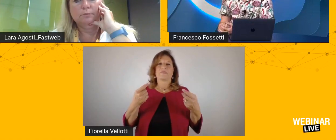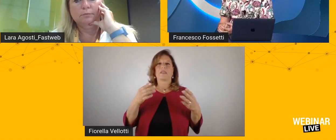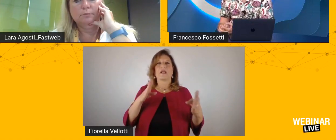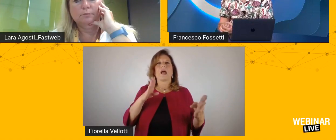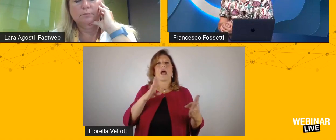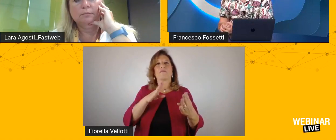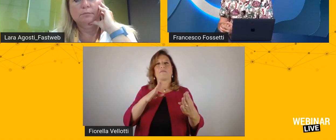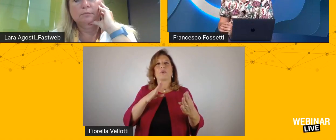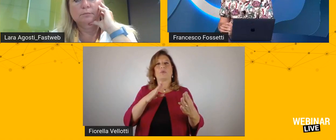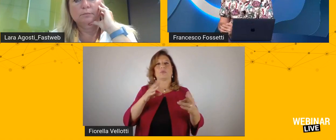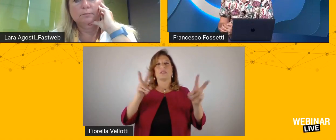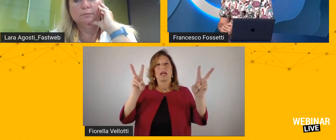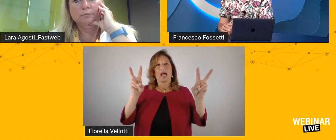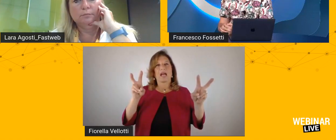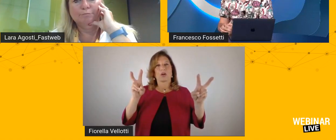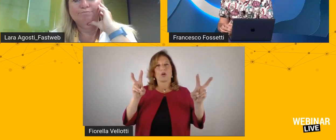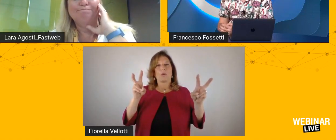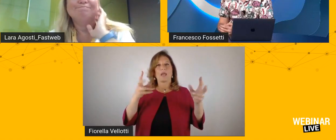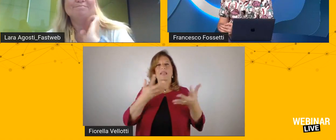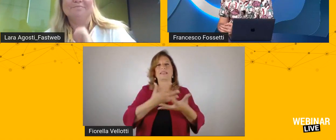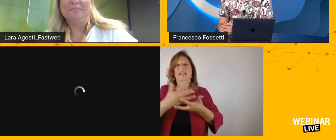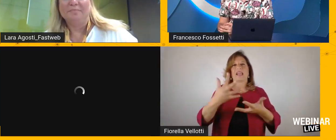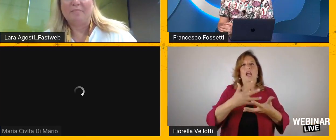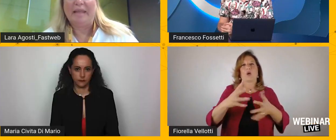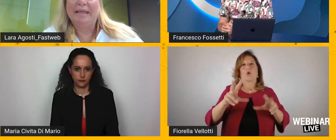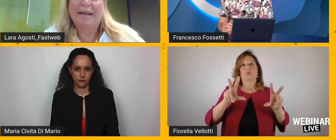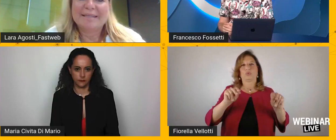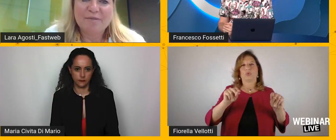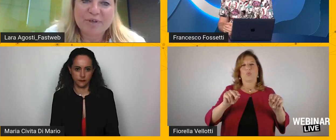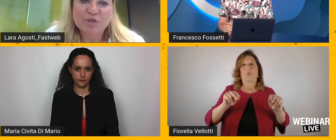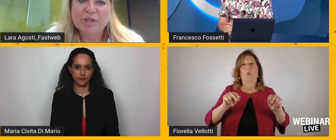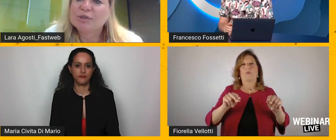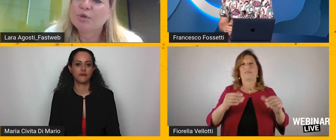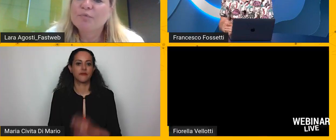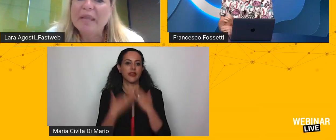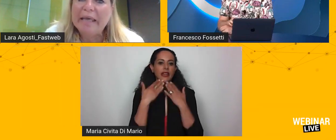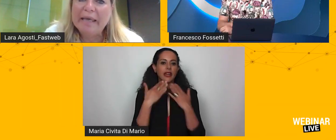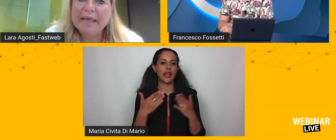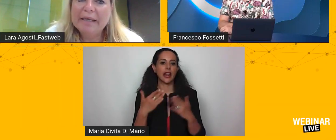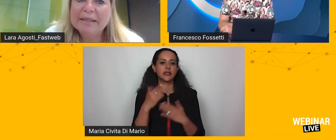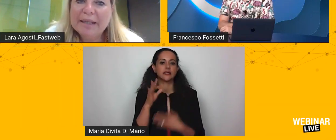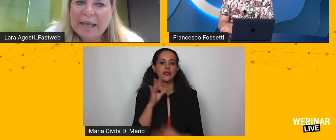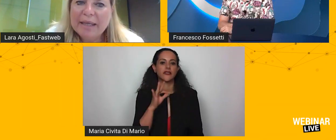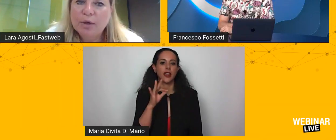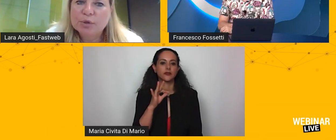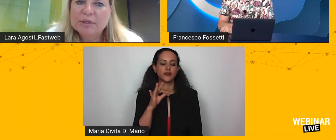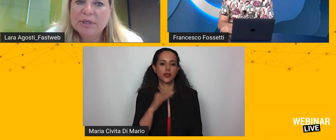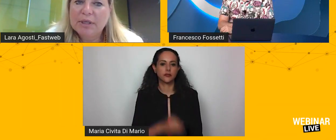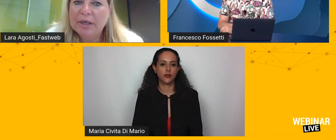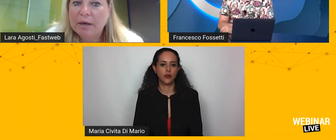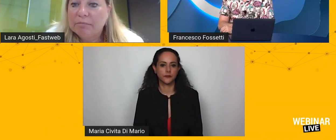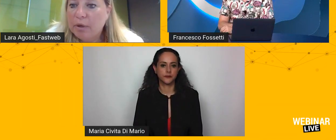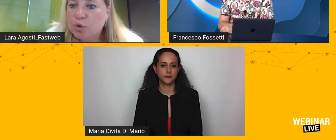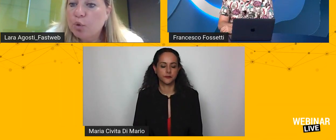delle tematiche eh e delle del